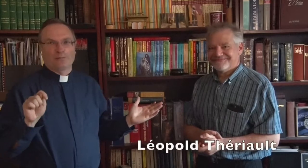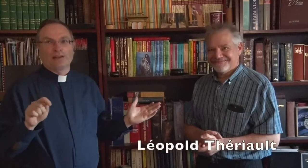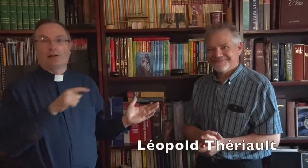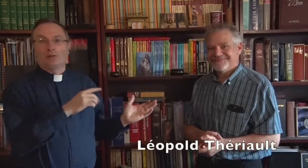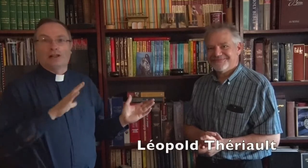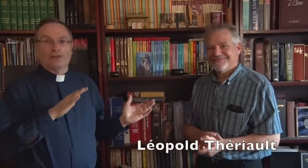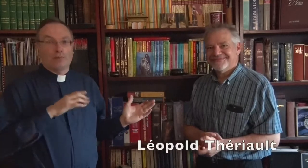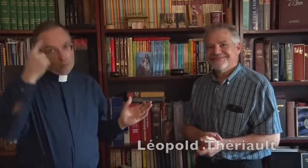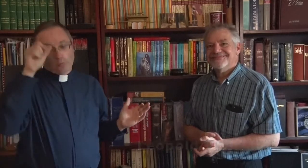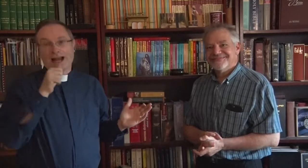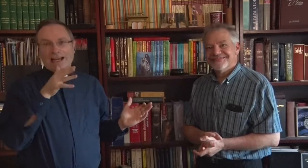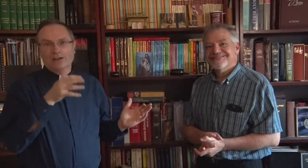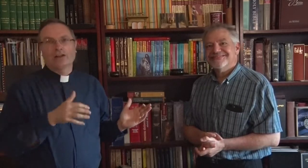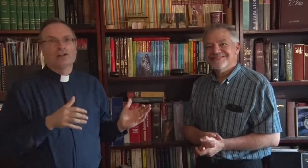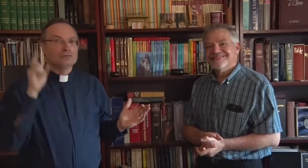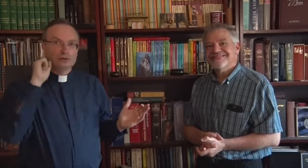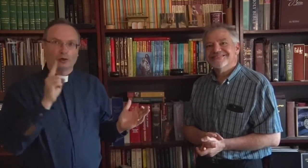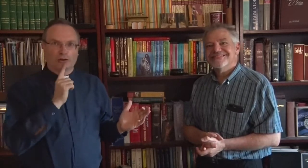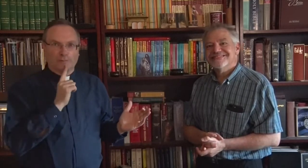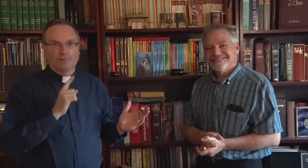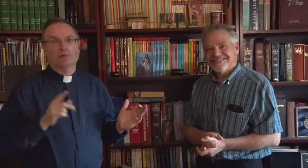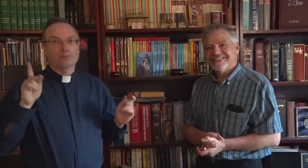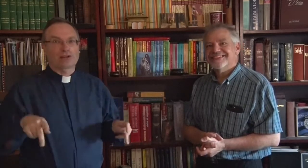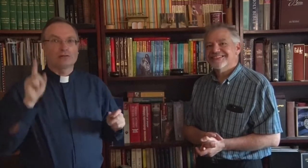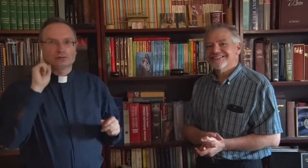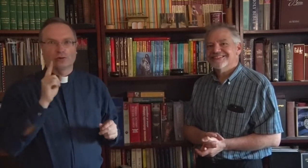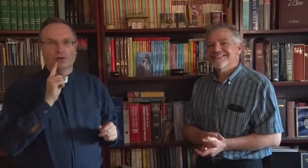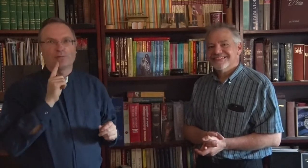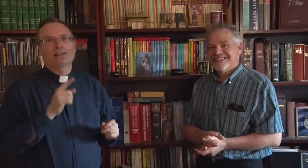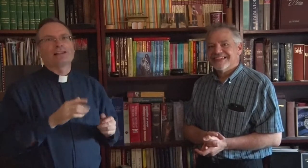Lui avait pour mère une sourde, une personne sourde.